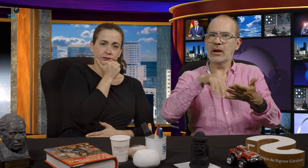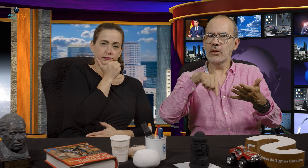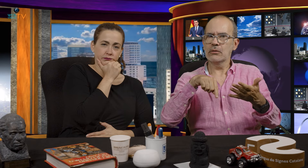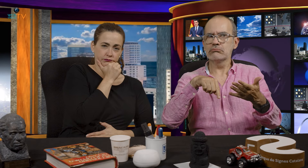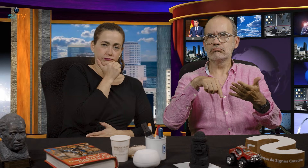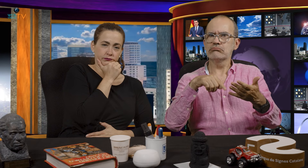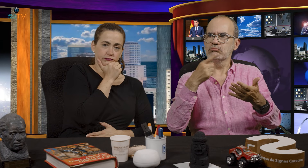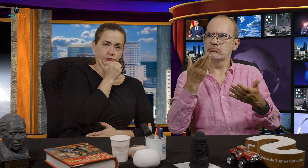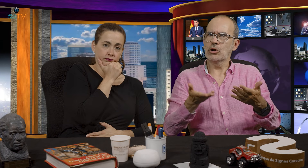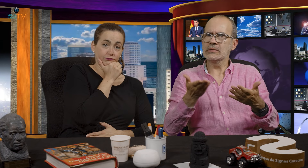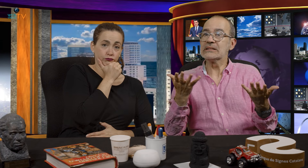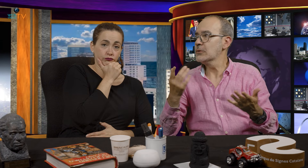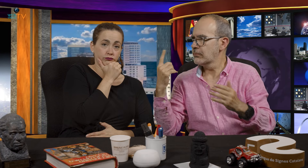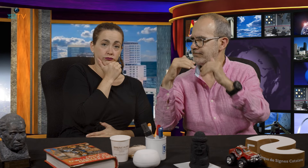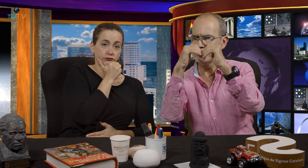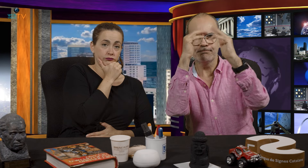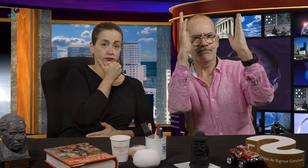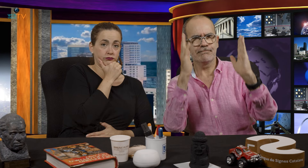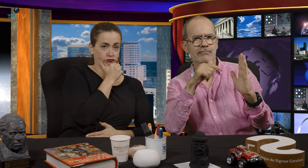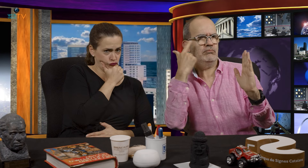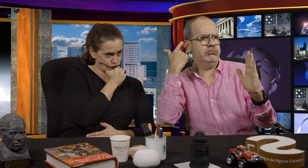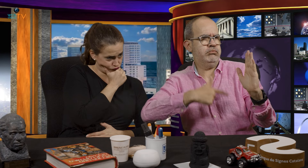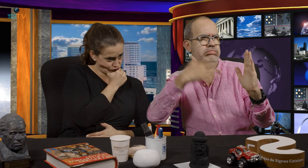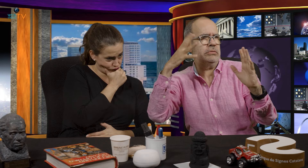hubo un evento importante en un edificio mundialmente conocido,